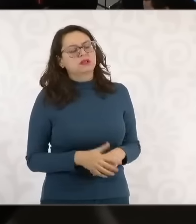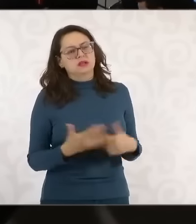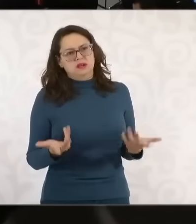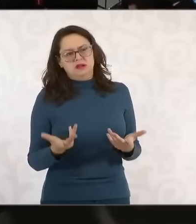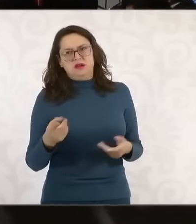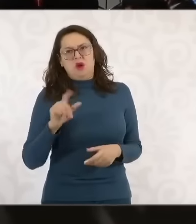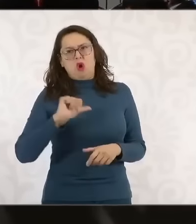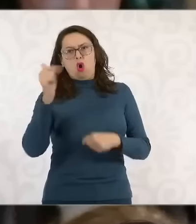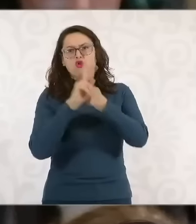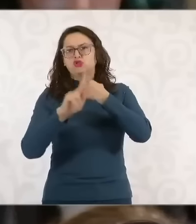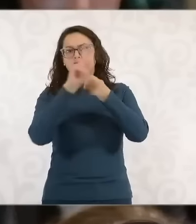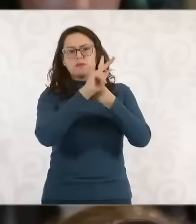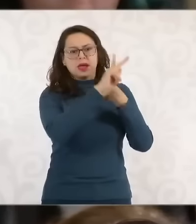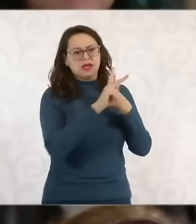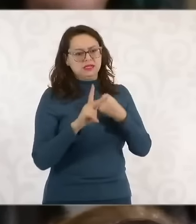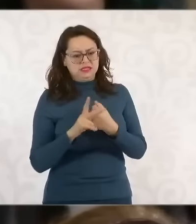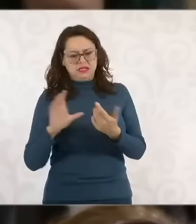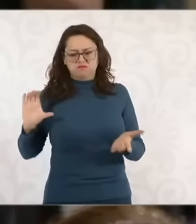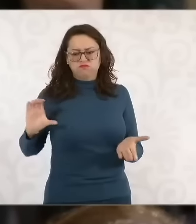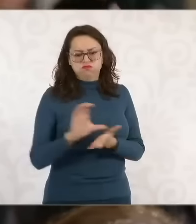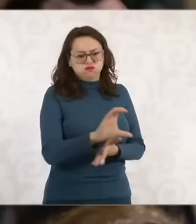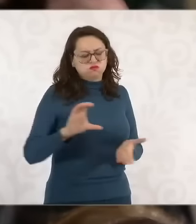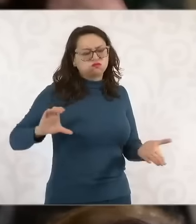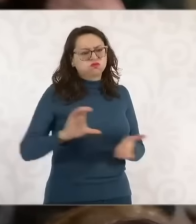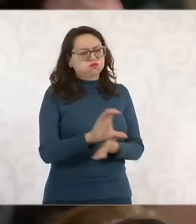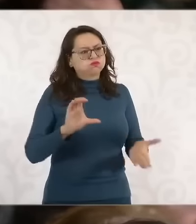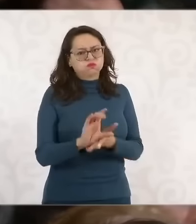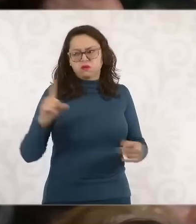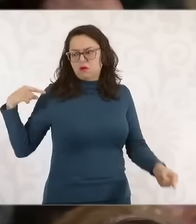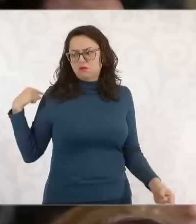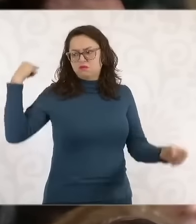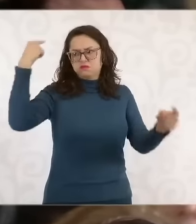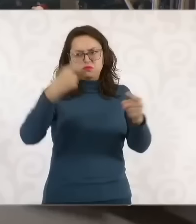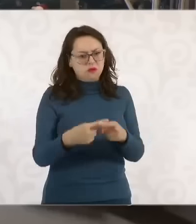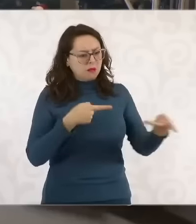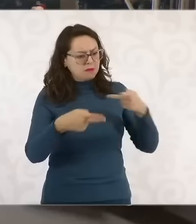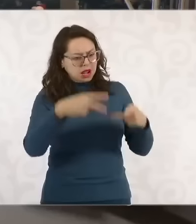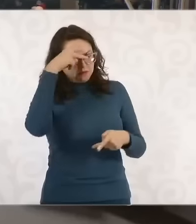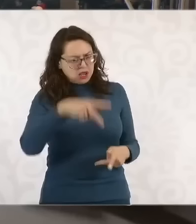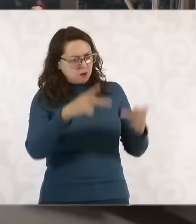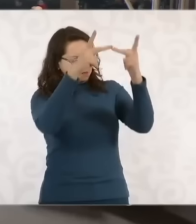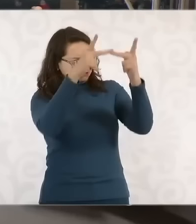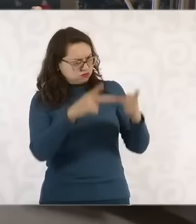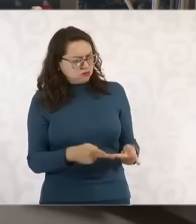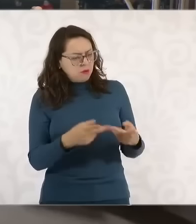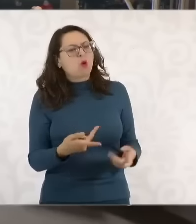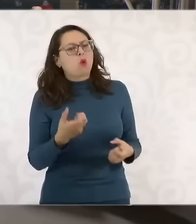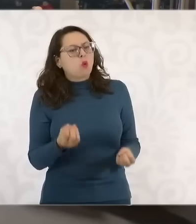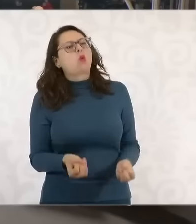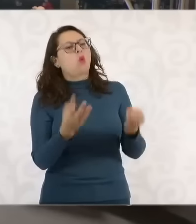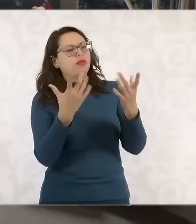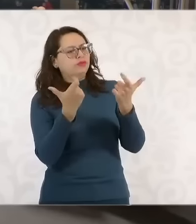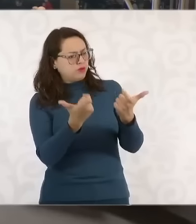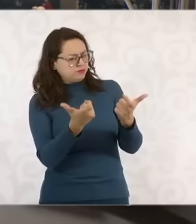extranjera hasta el momento y si se está alineando al objetivo que tiene el Plan México, por favor?